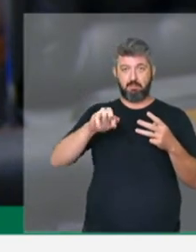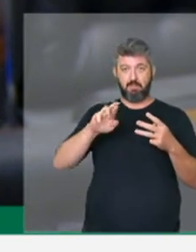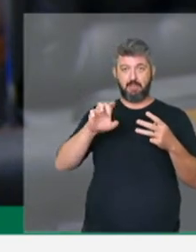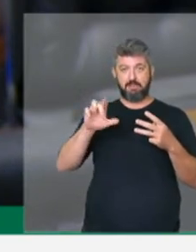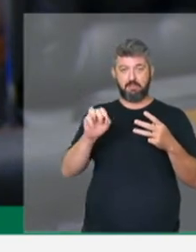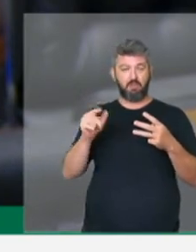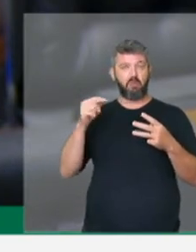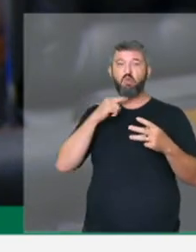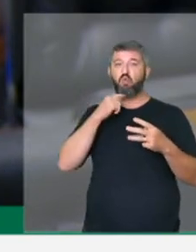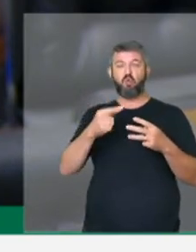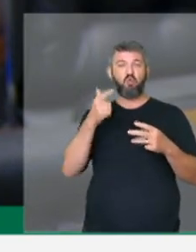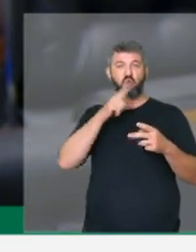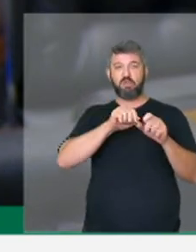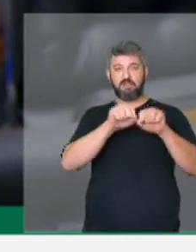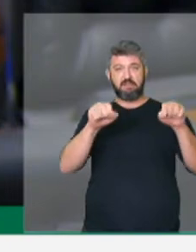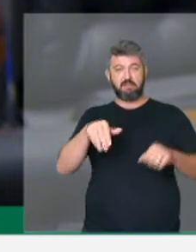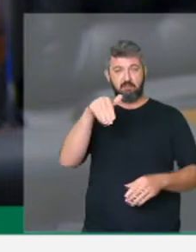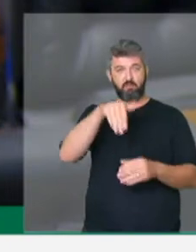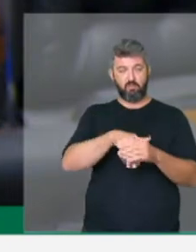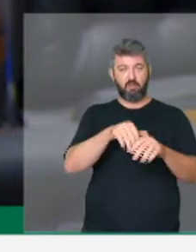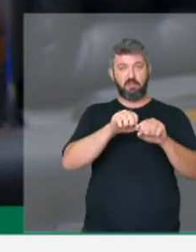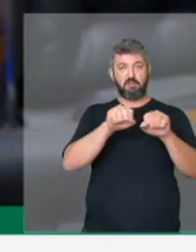CONSEGUI ACESSAR O INFOLEG ESTANDO PRESENTE NA NOSSA VOTAÇÃO QUE ACONTECEU ANTERIORMENTE. MUITO OBRIGADO,